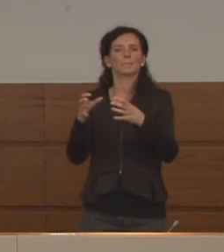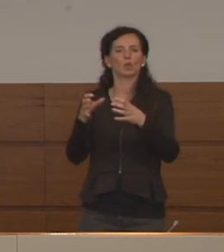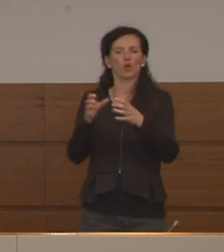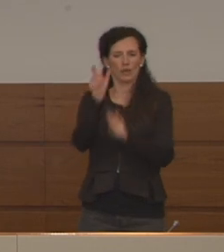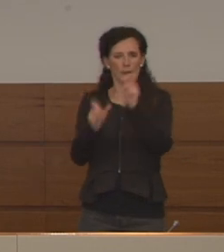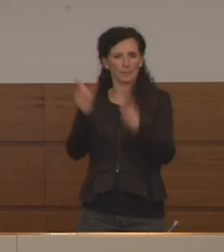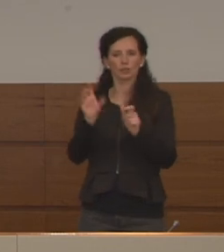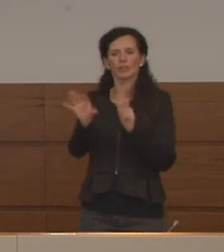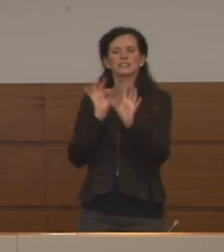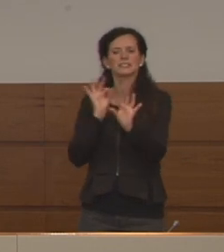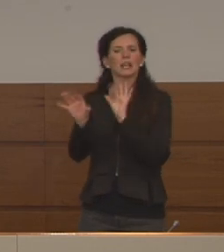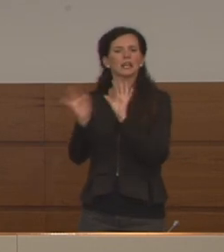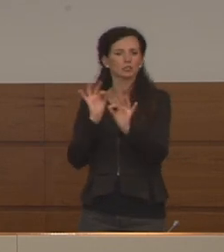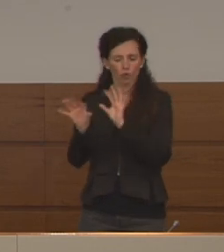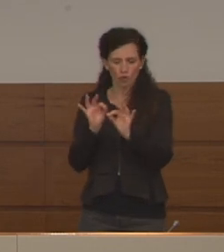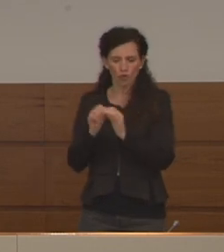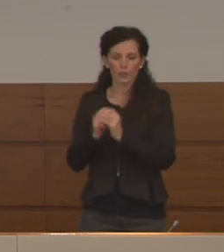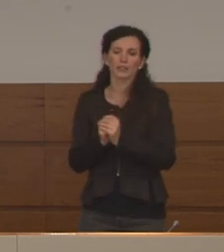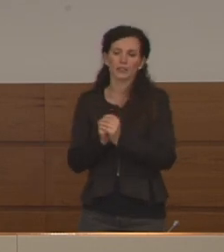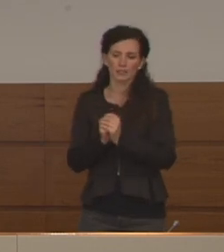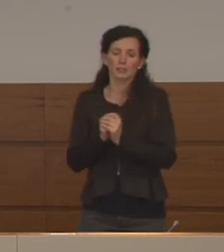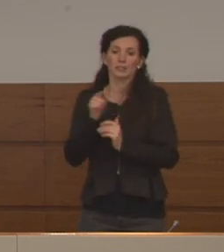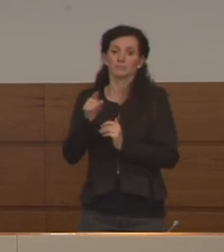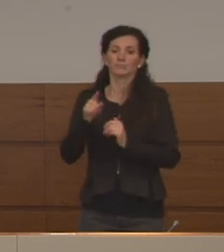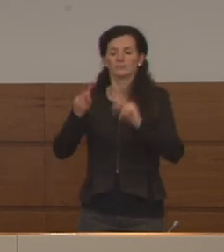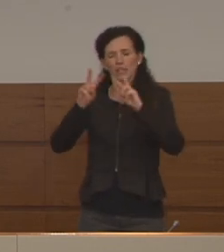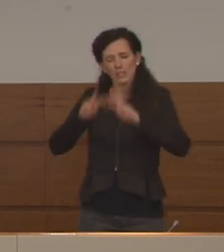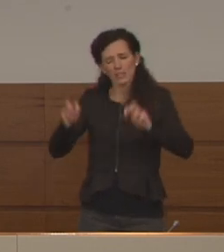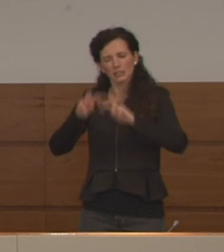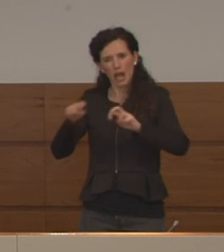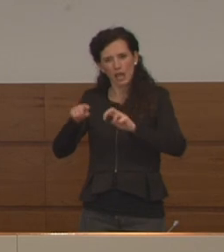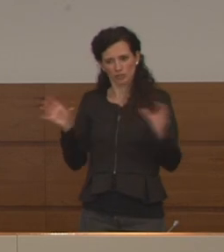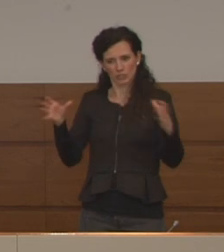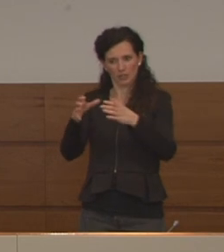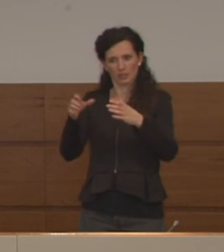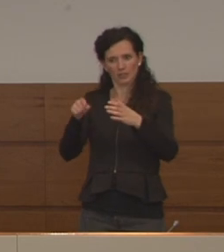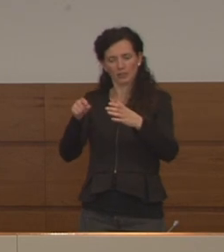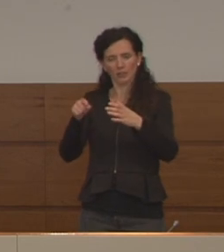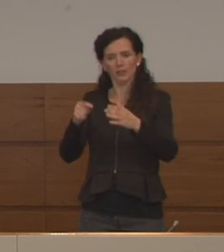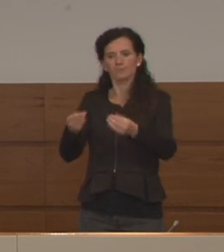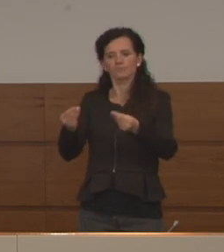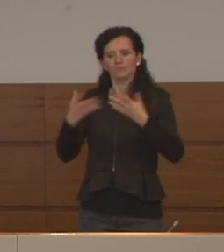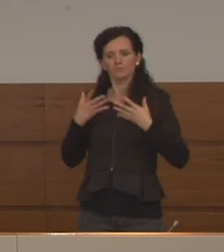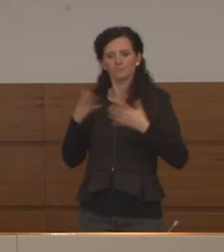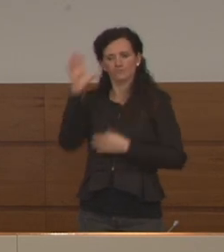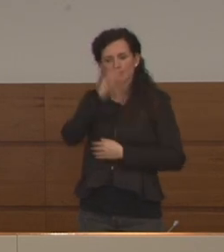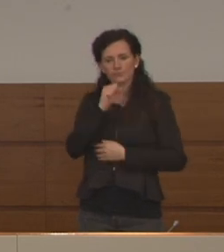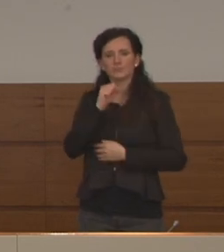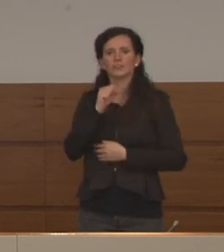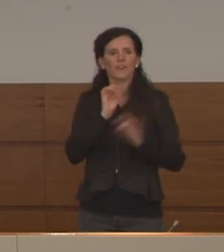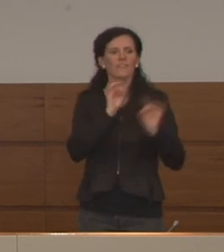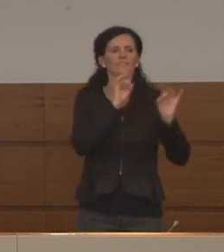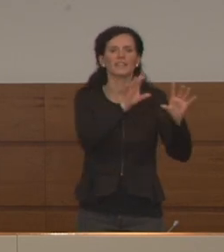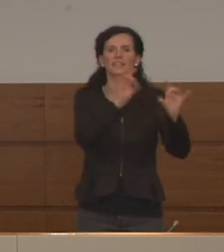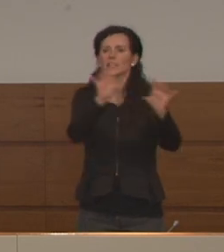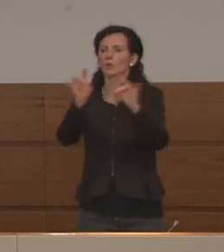Questa indagine di sieroprevalenza è questa che ci farà capire quanto effettivamente il virus ha circolato nelle nostre comunità.